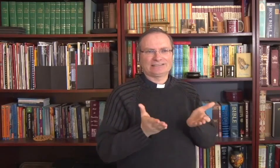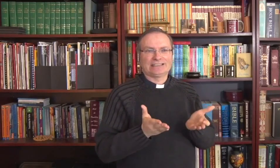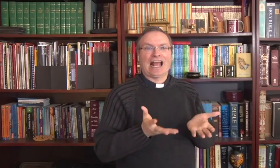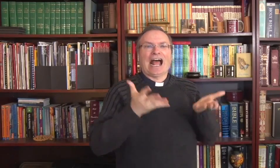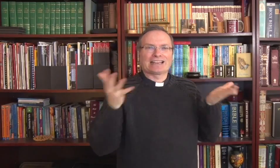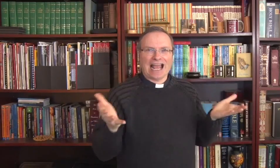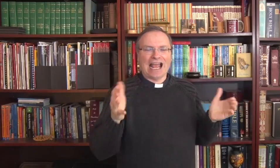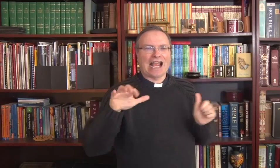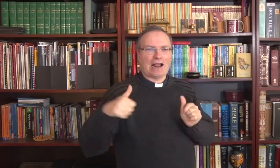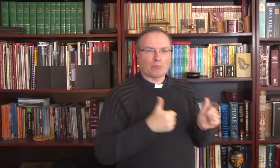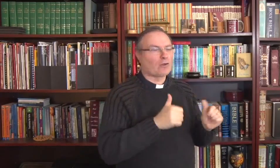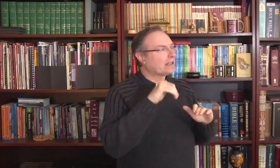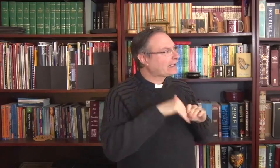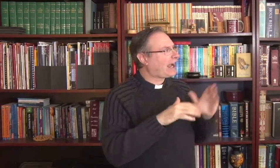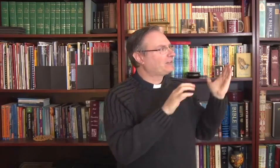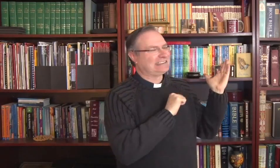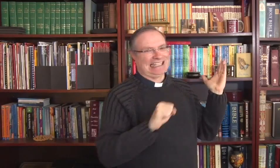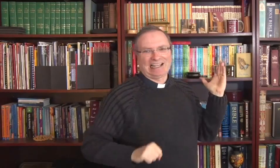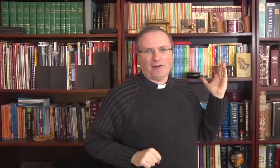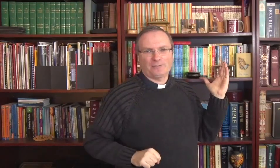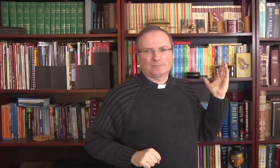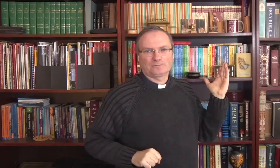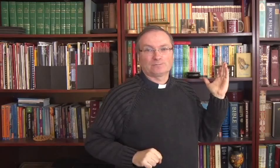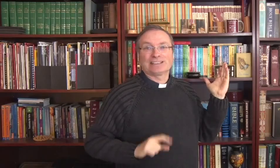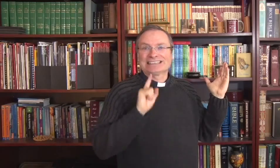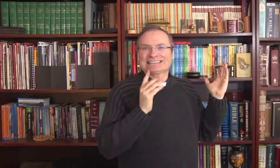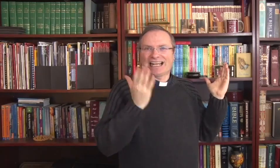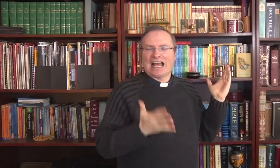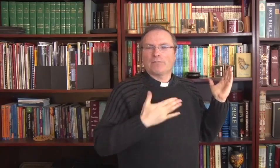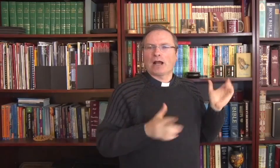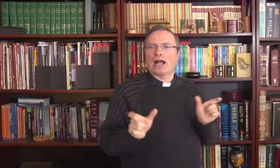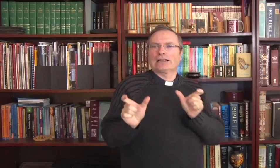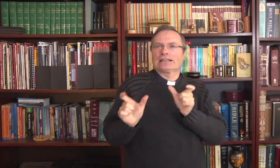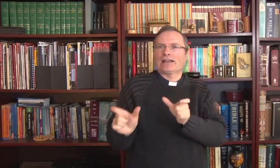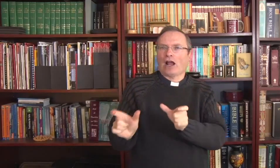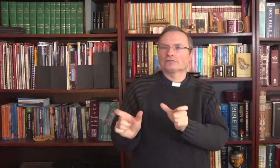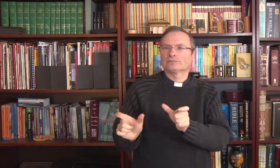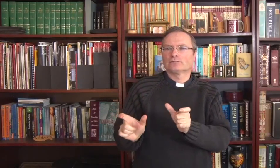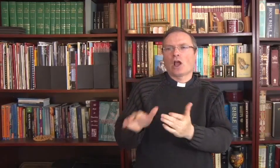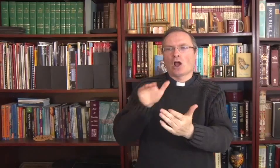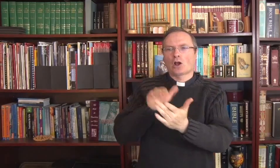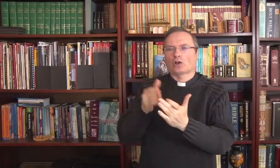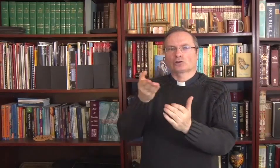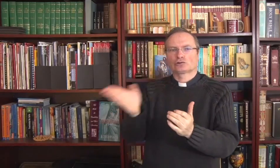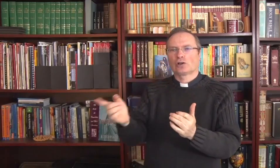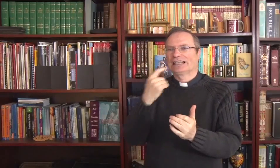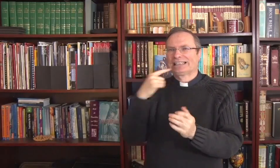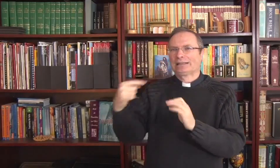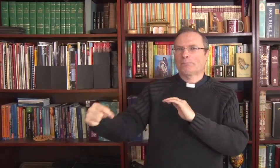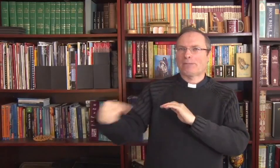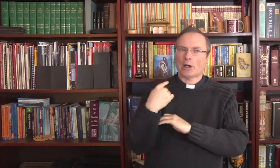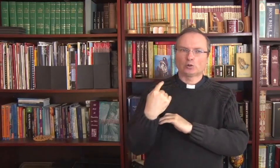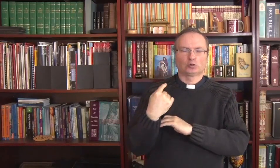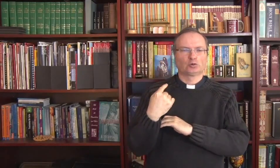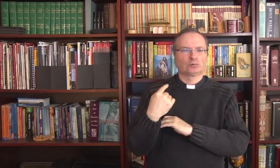en tant qu’apôtre dans le Seigneur. C’est là ma défense contre ceux qui m’accusent.